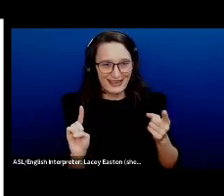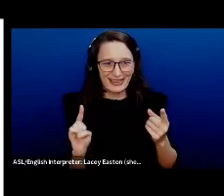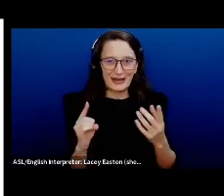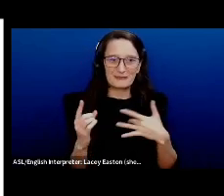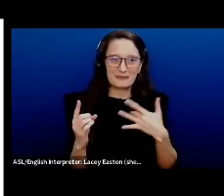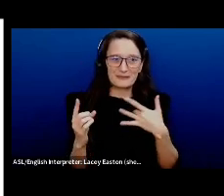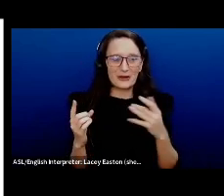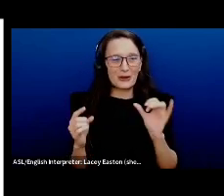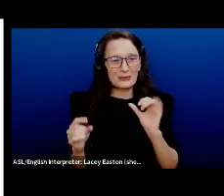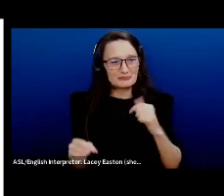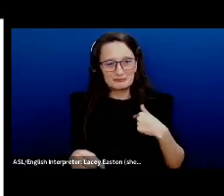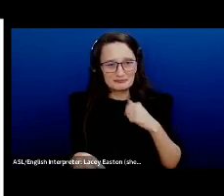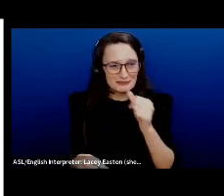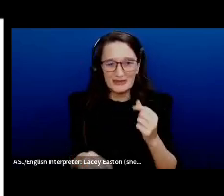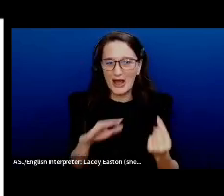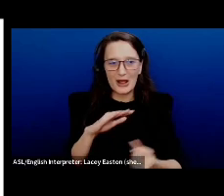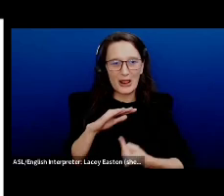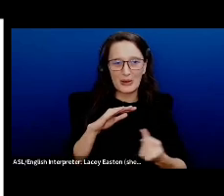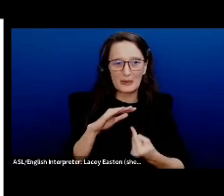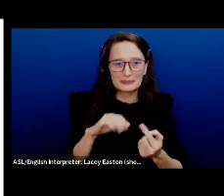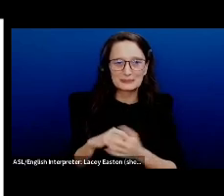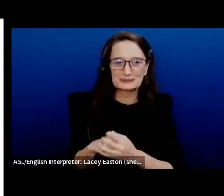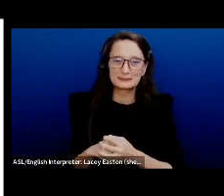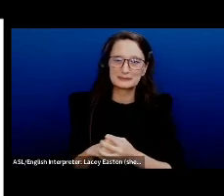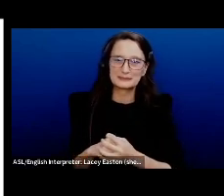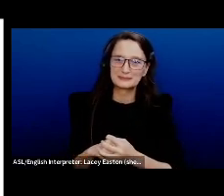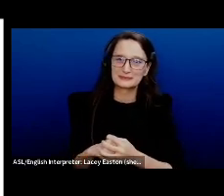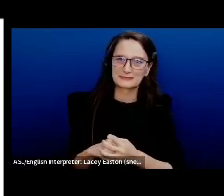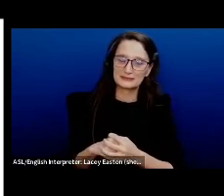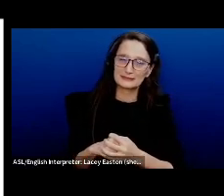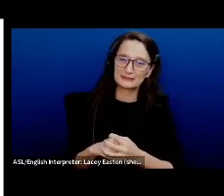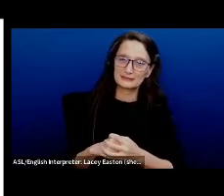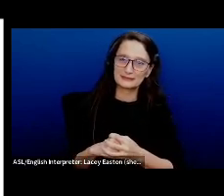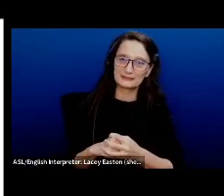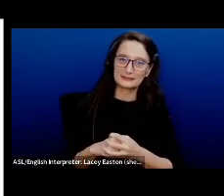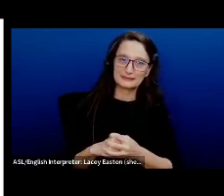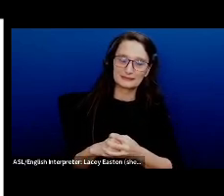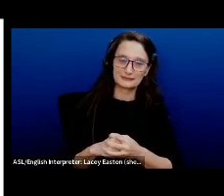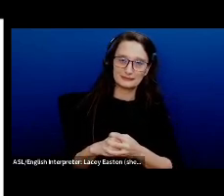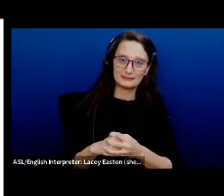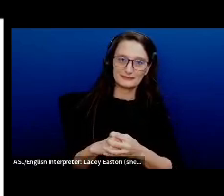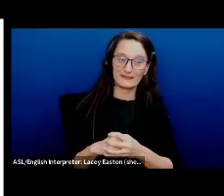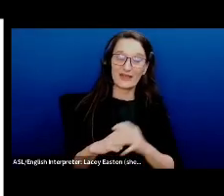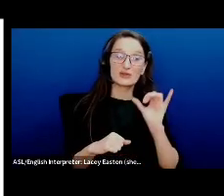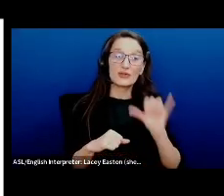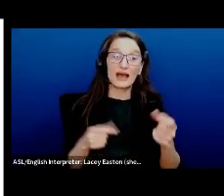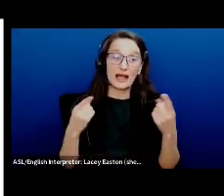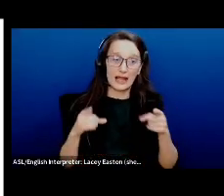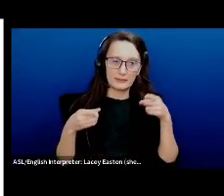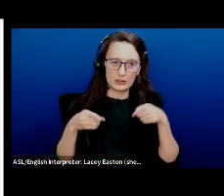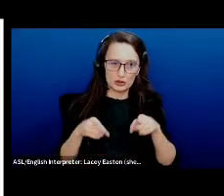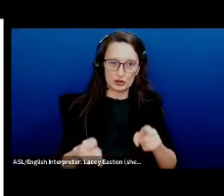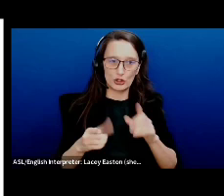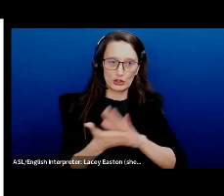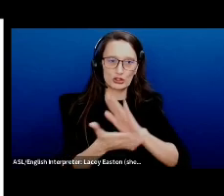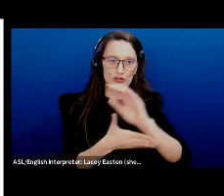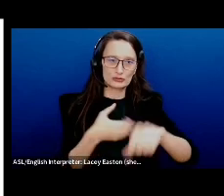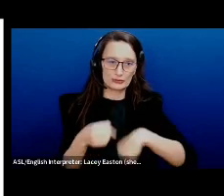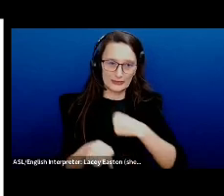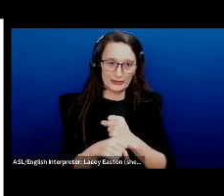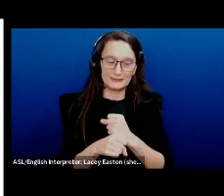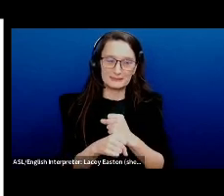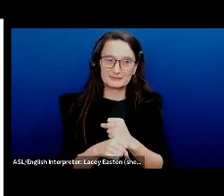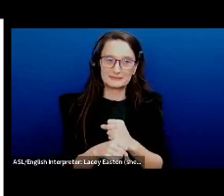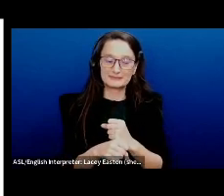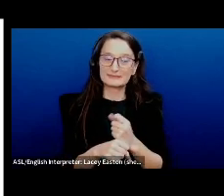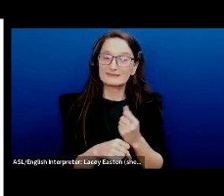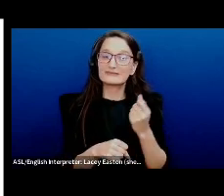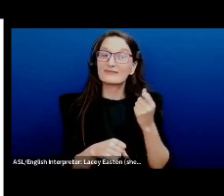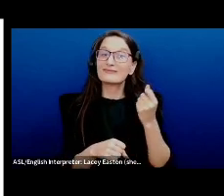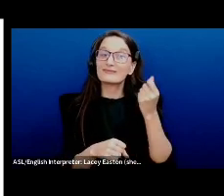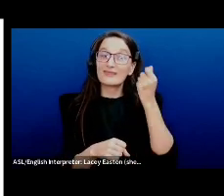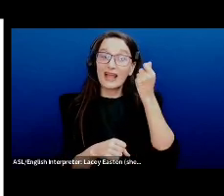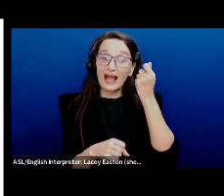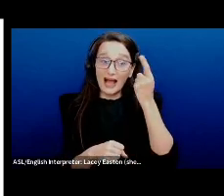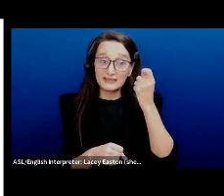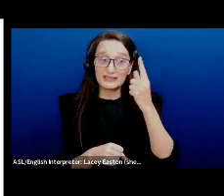solos. Y eso es nuestro durante el año escolar. Repito, todo esto es gratis. Organizamos